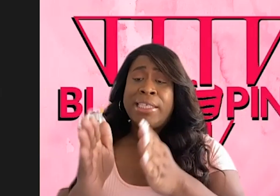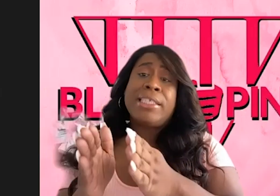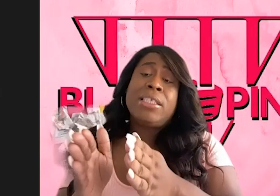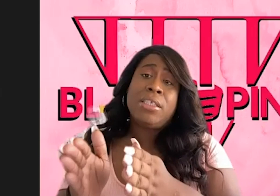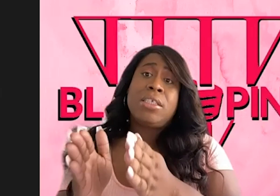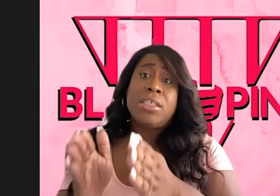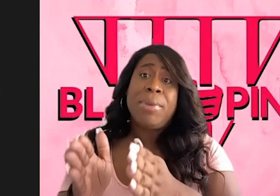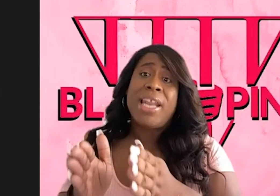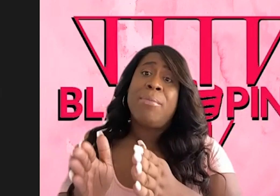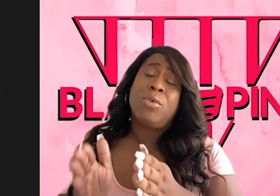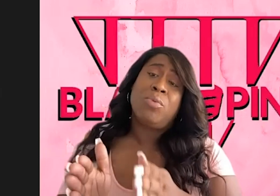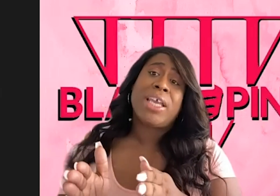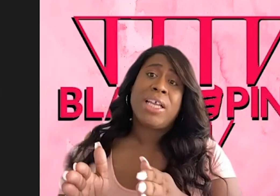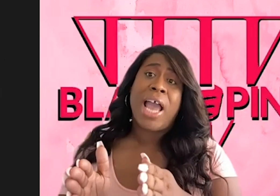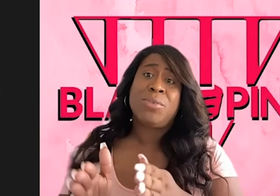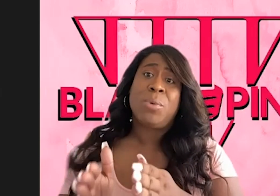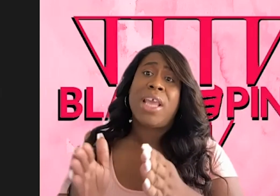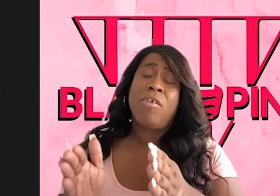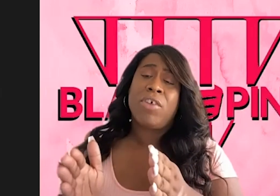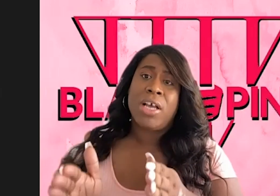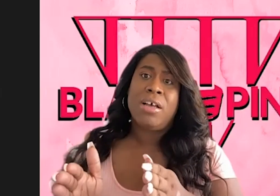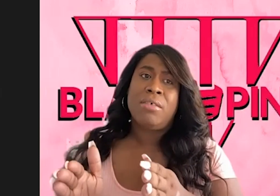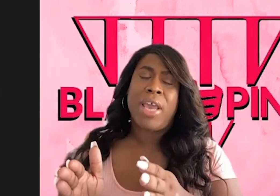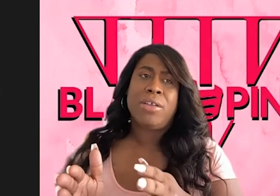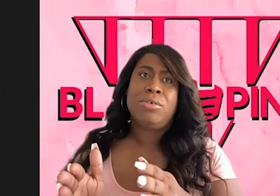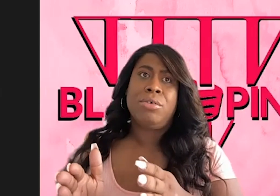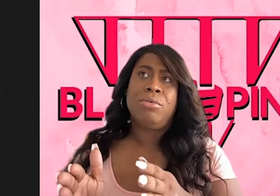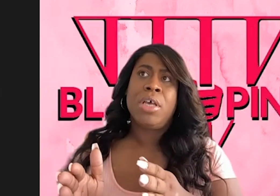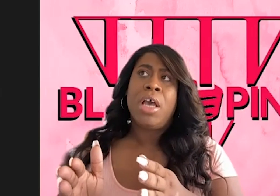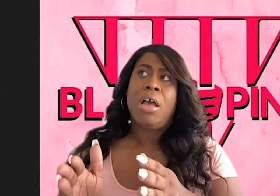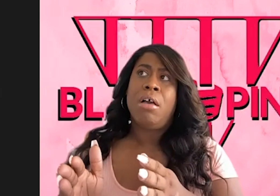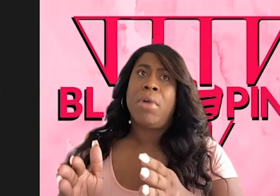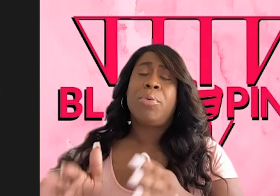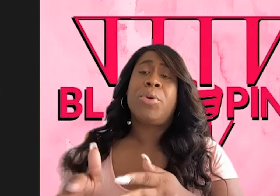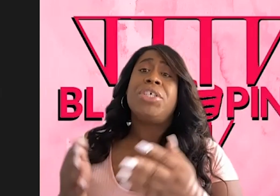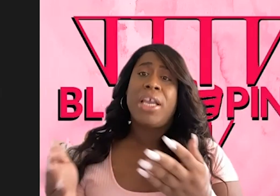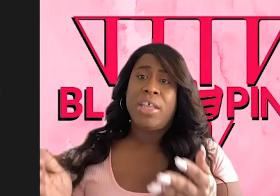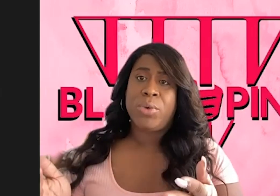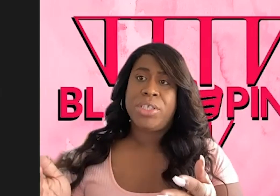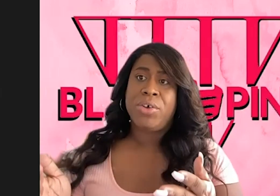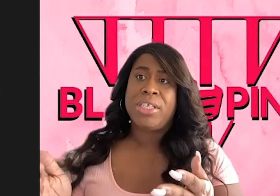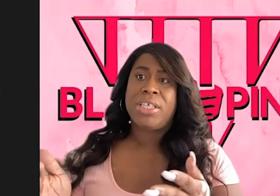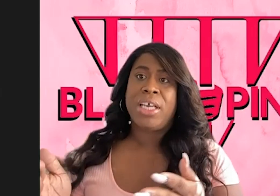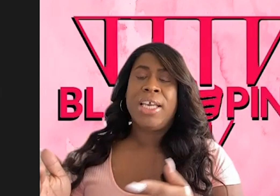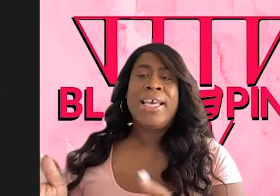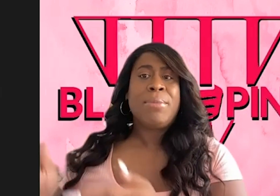a poder reconocer lo que han superado y apreciar su capacidad de resiliencia.